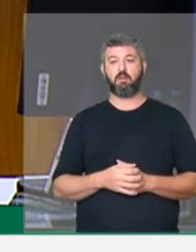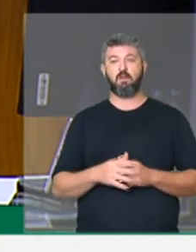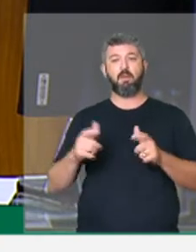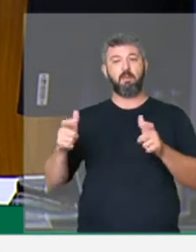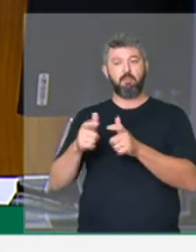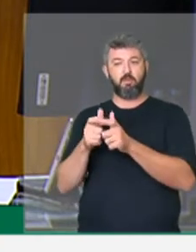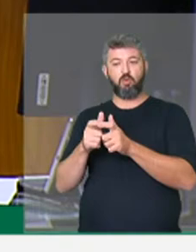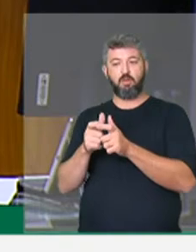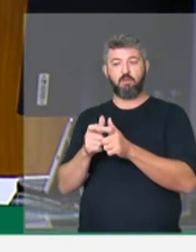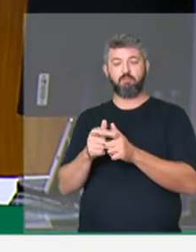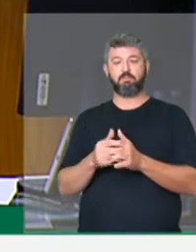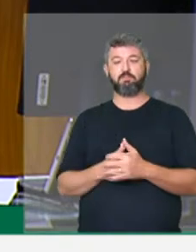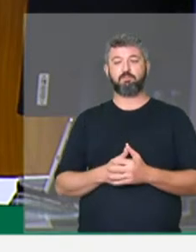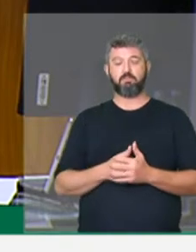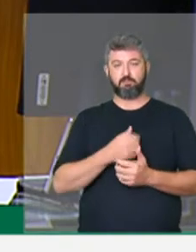TEXTO É CLARO, E ESTÁ PROPOSTA DE EXTINÇÃO DO